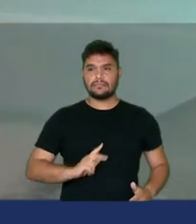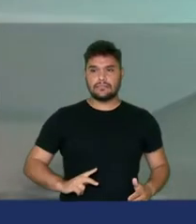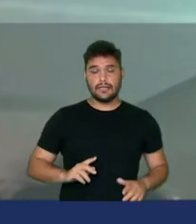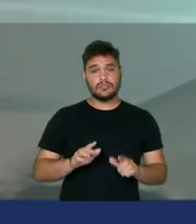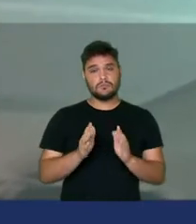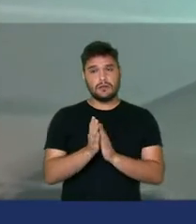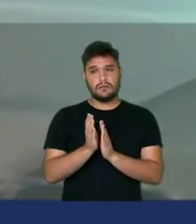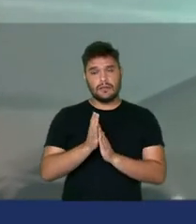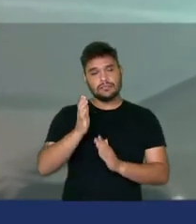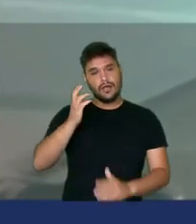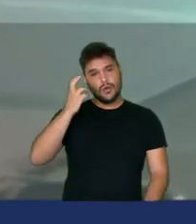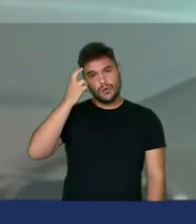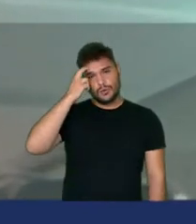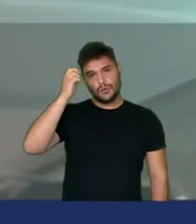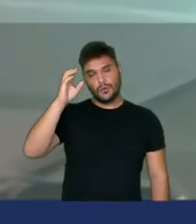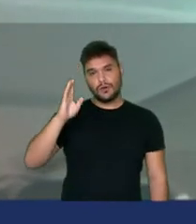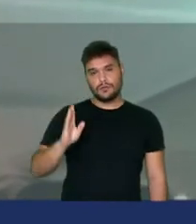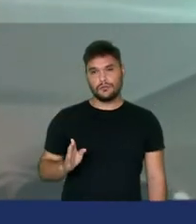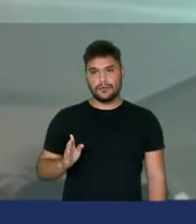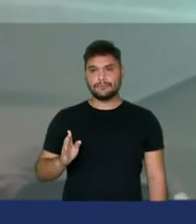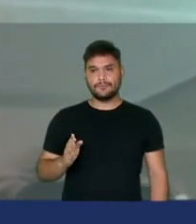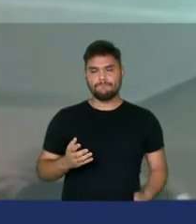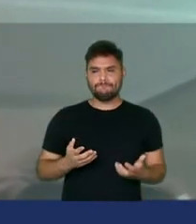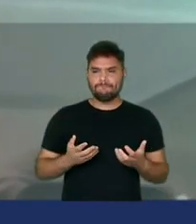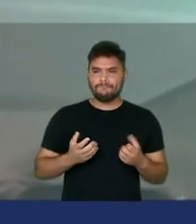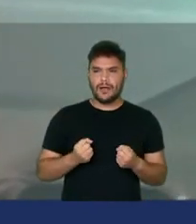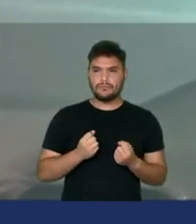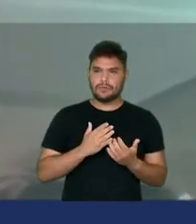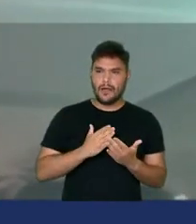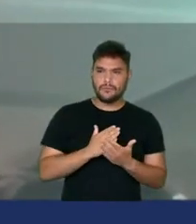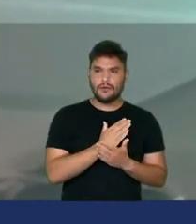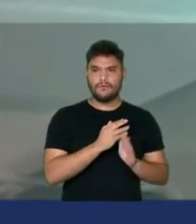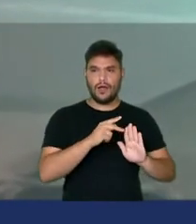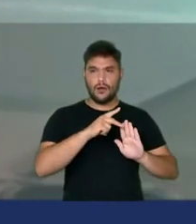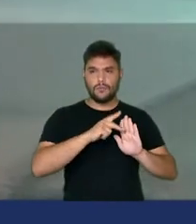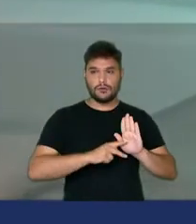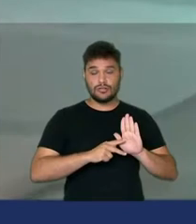PARABÉNS É CULTURA DO NOSSO PAÍS E VAMOS APROVAR ESSE